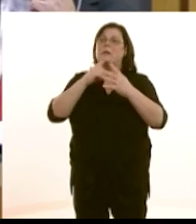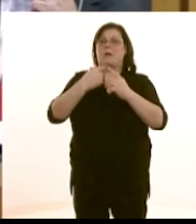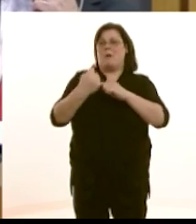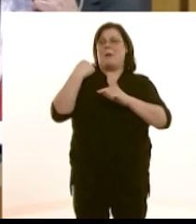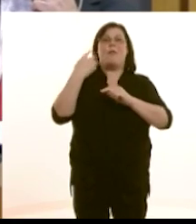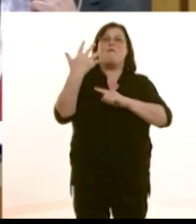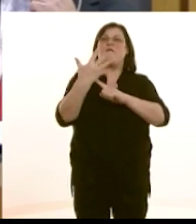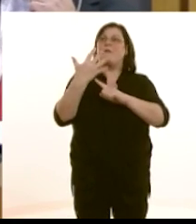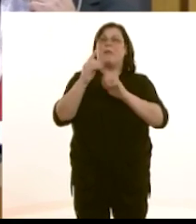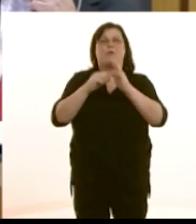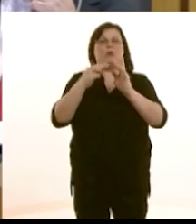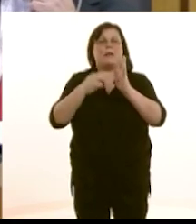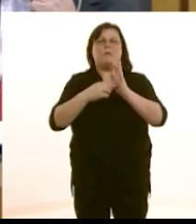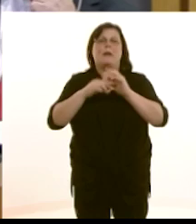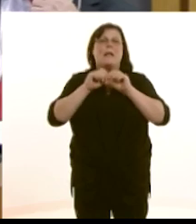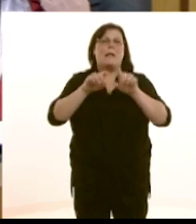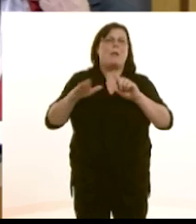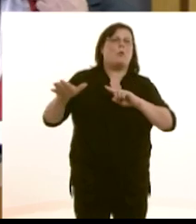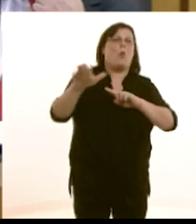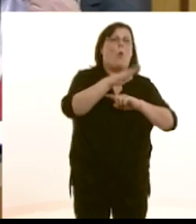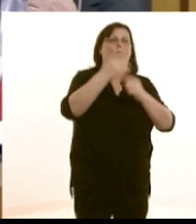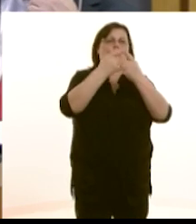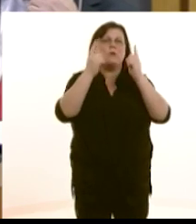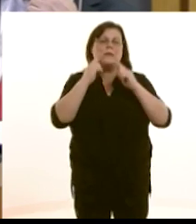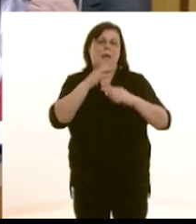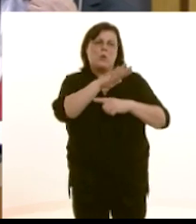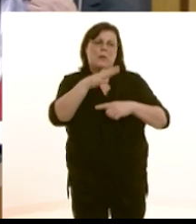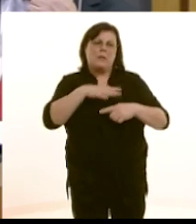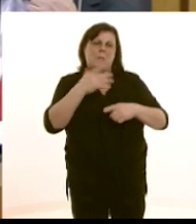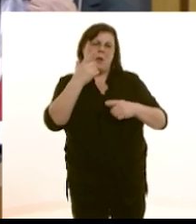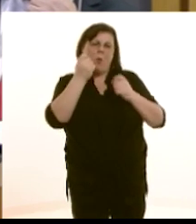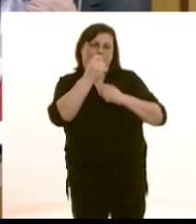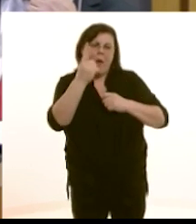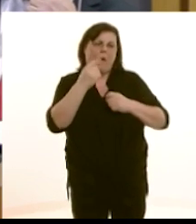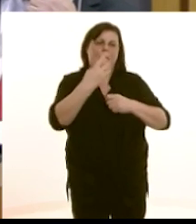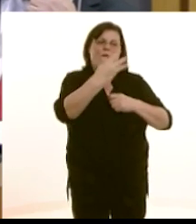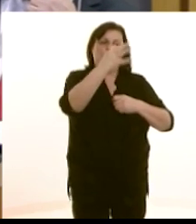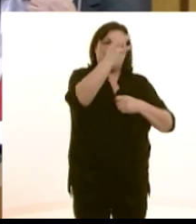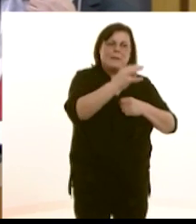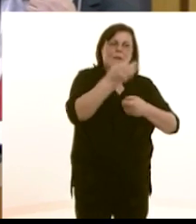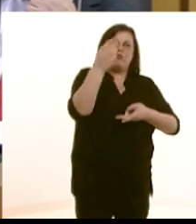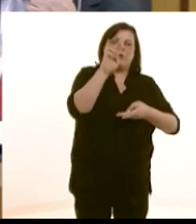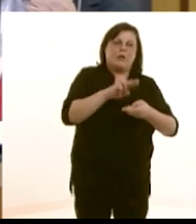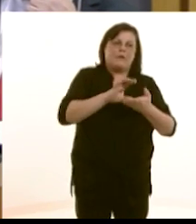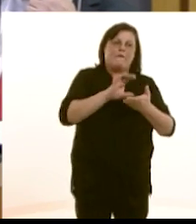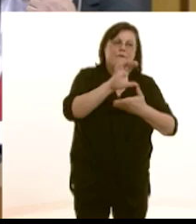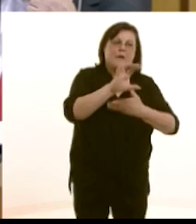Simon Thomas: It will probably make sense for you to start thinking about reductions of some 40 per cent in our funding for the next academic year.